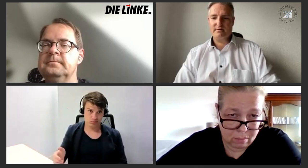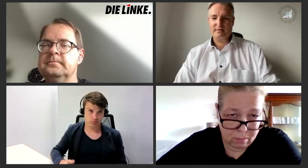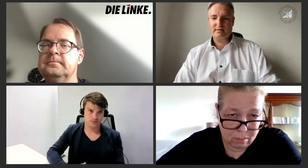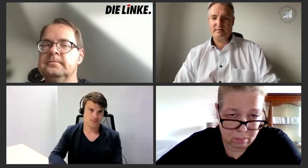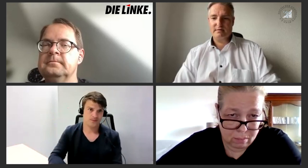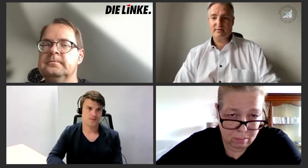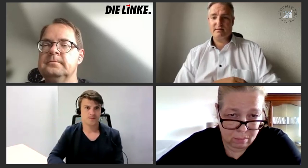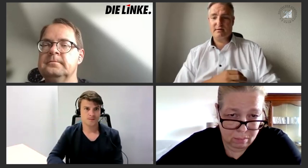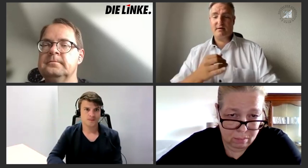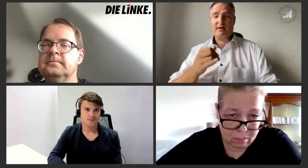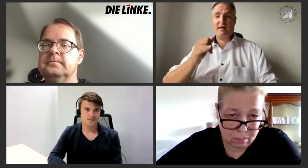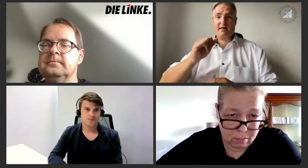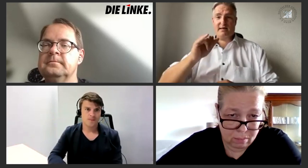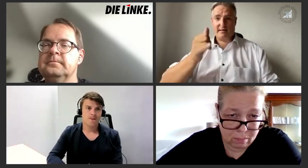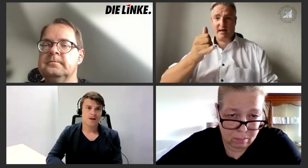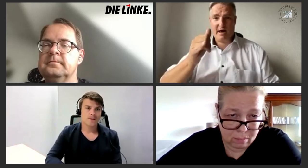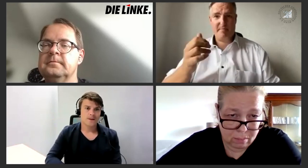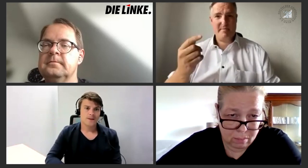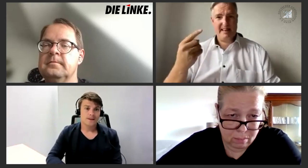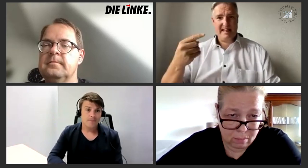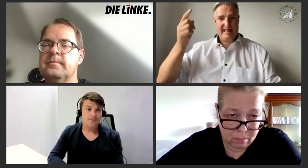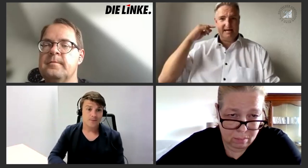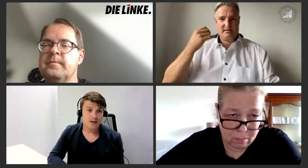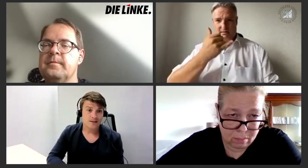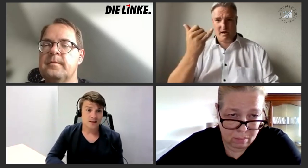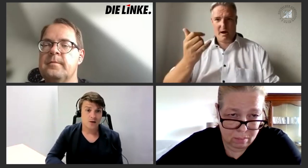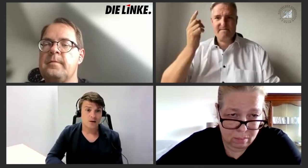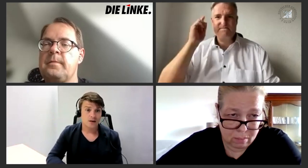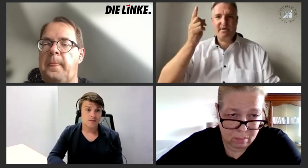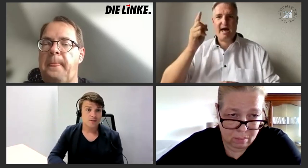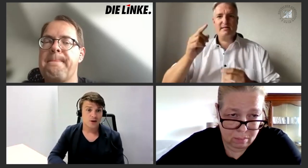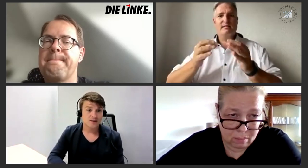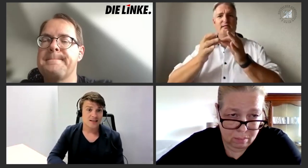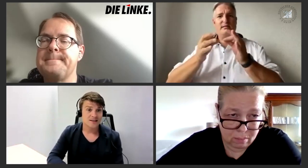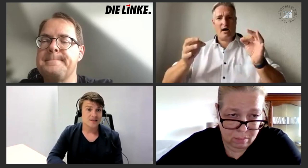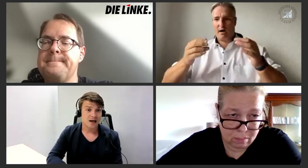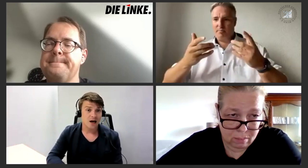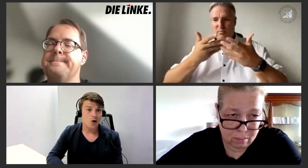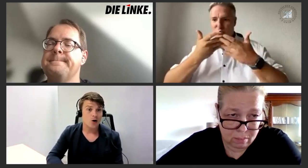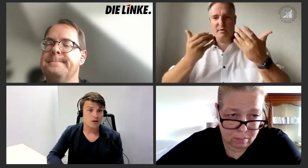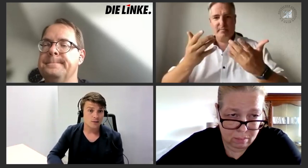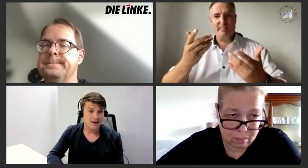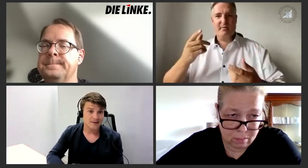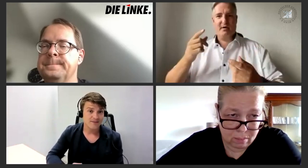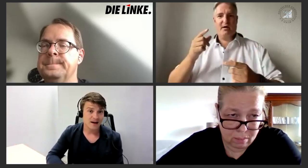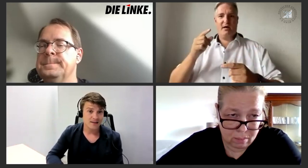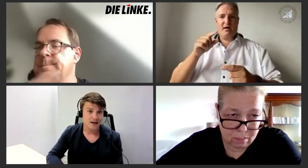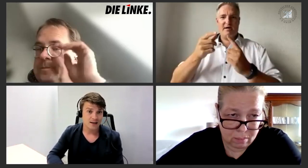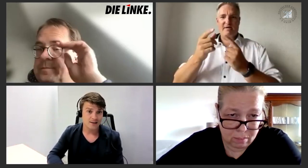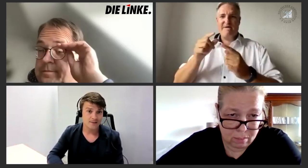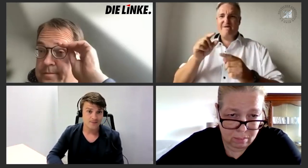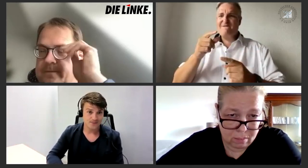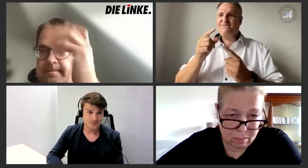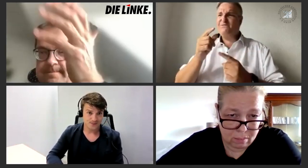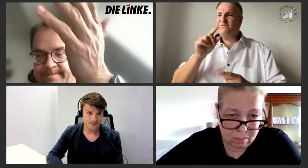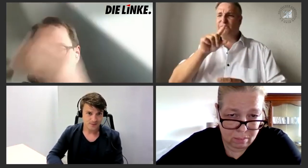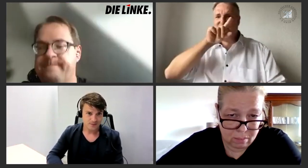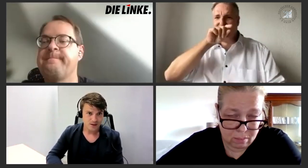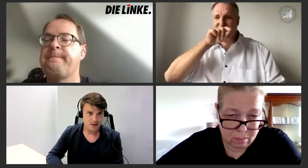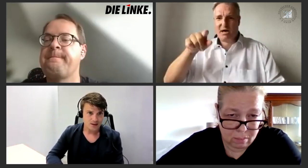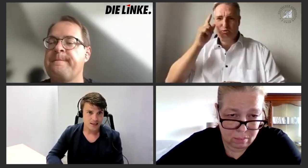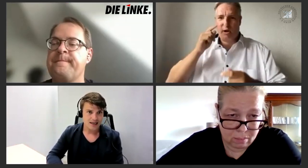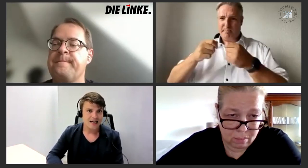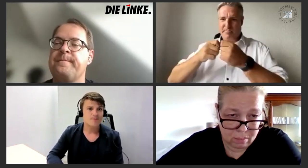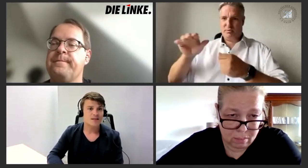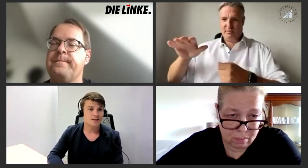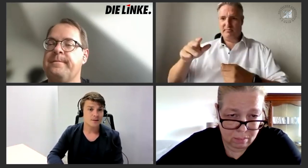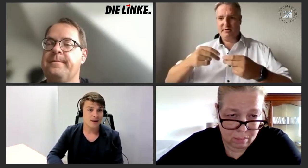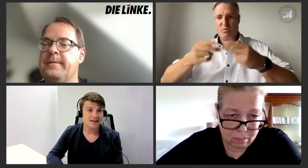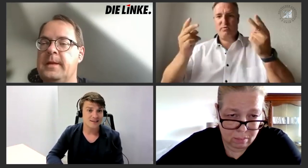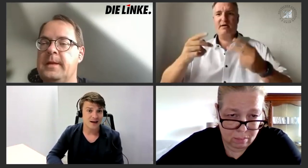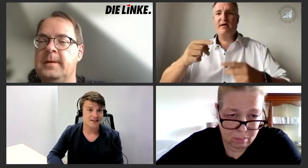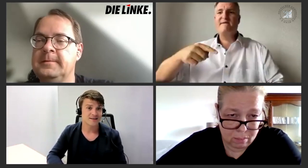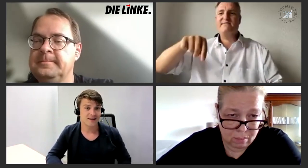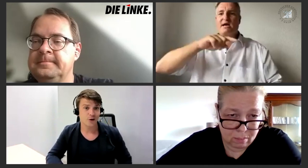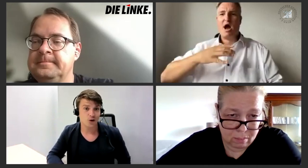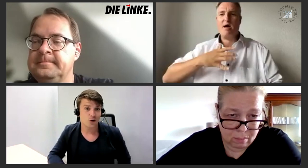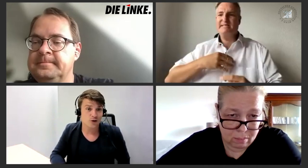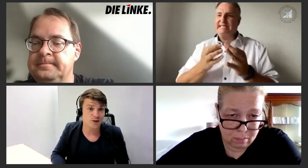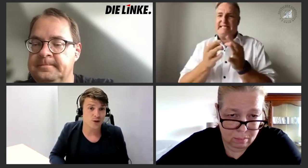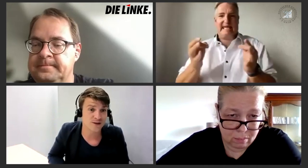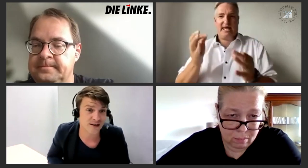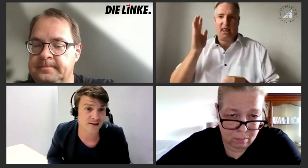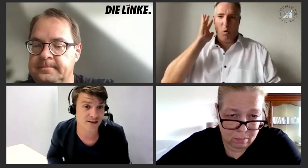Ja, ganz genau! Besonders letztes Jahr, auch bei diesem Warn-Tag ja da hat der Deutsche Gehörlosen-Bund